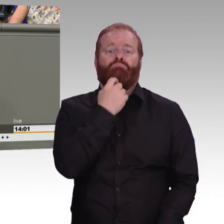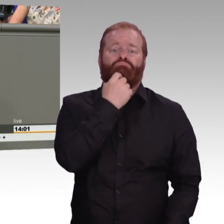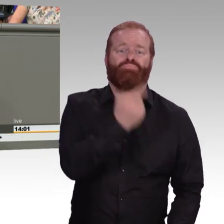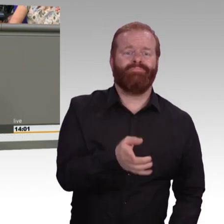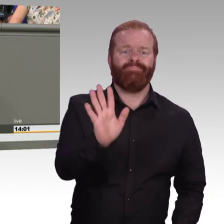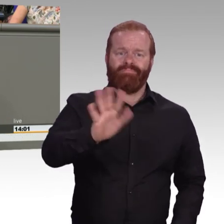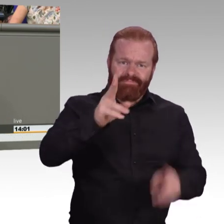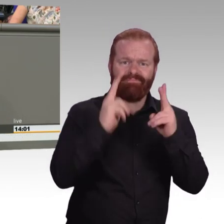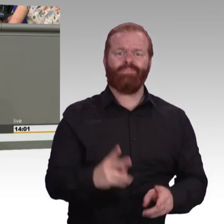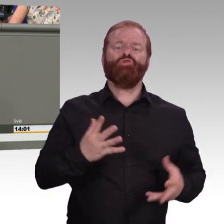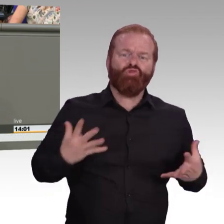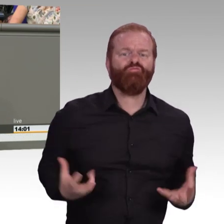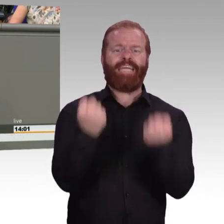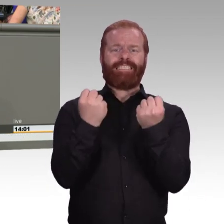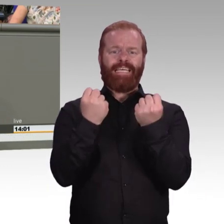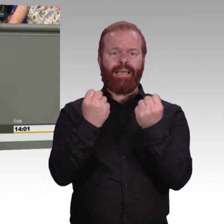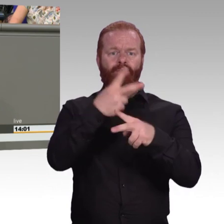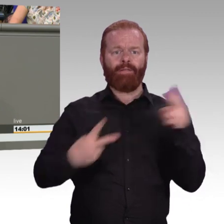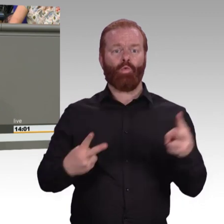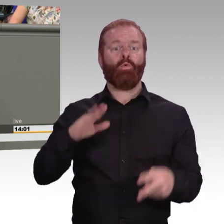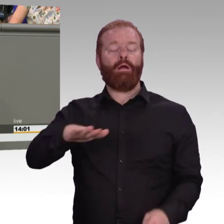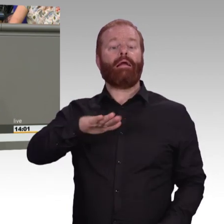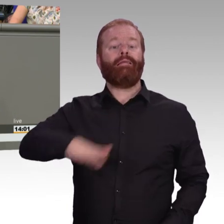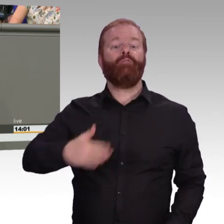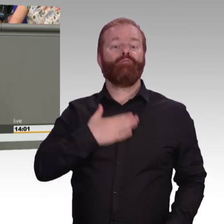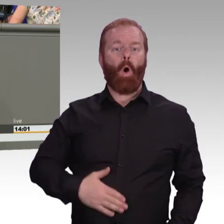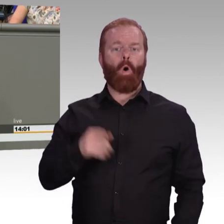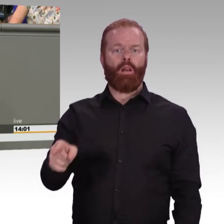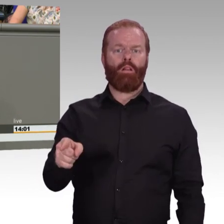ist daher keine Symbolpolitik, es bindet den Gesetzgeber,